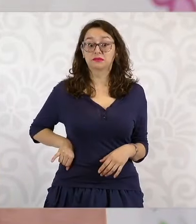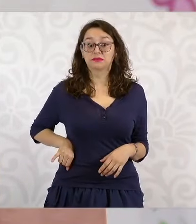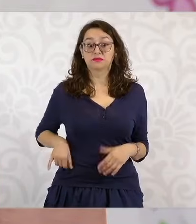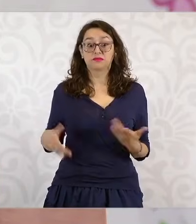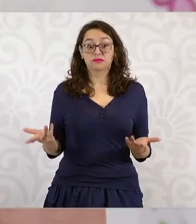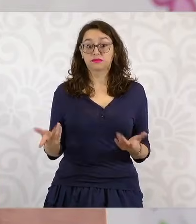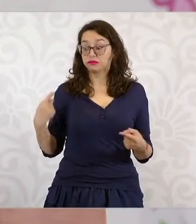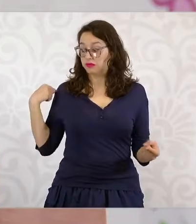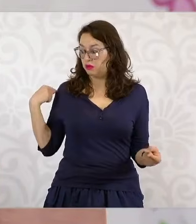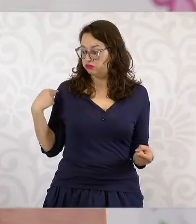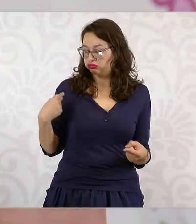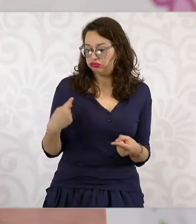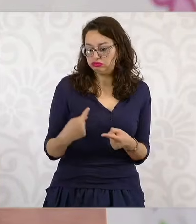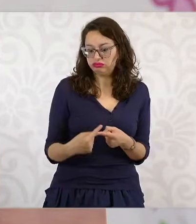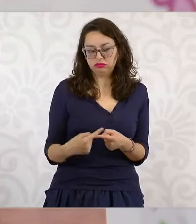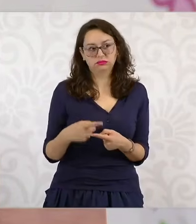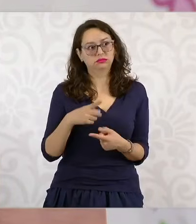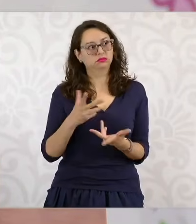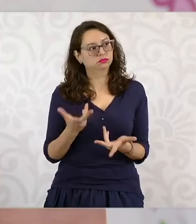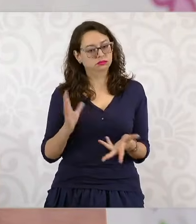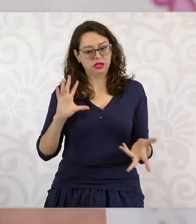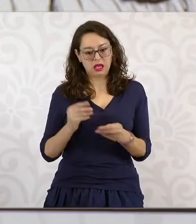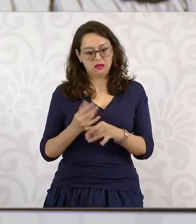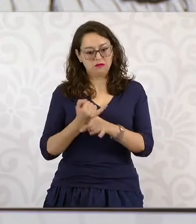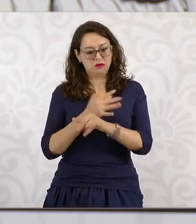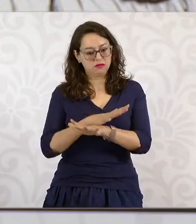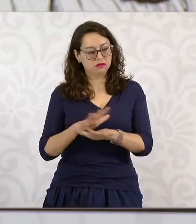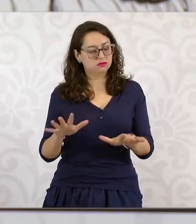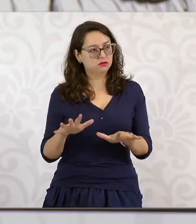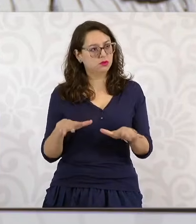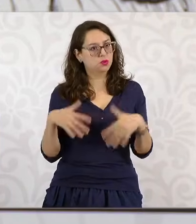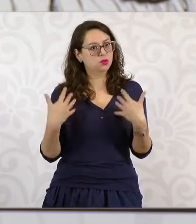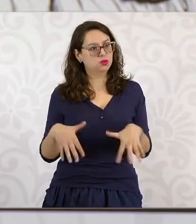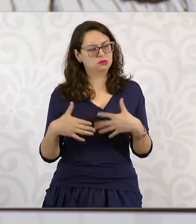pasando en Estados Unidos. Y creo que esta es historia, como decía muy bien la presidenta, esta